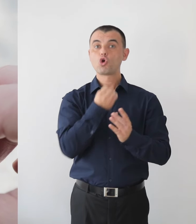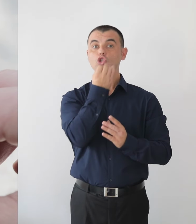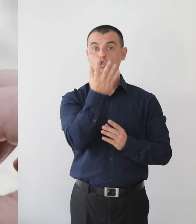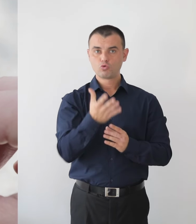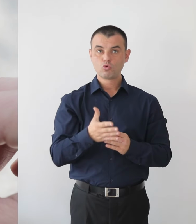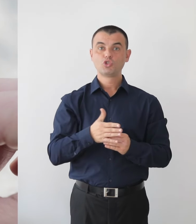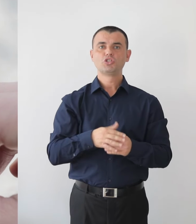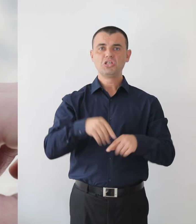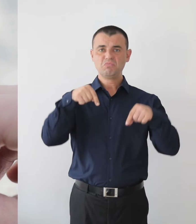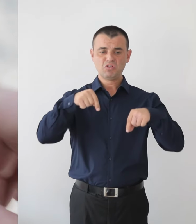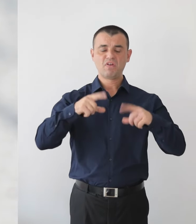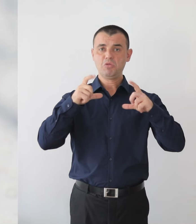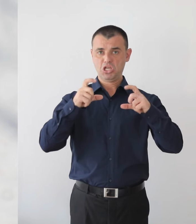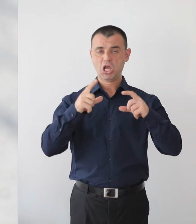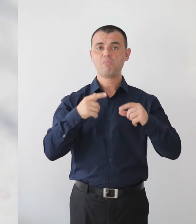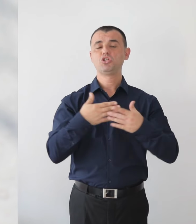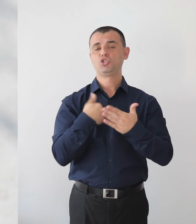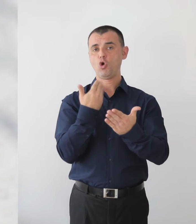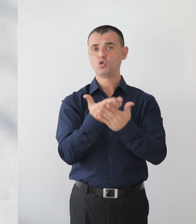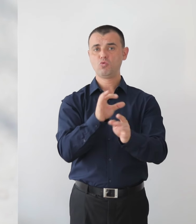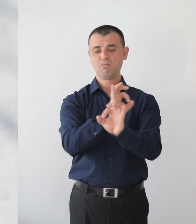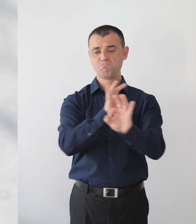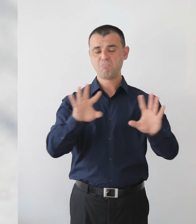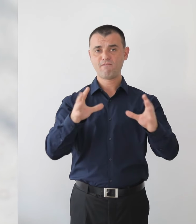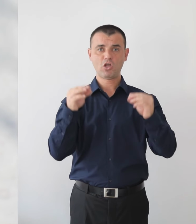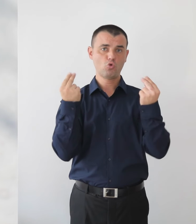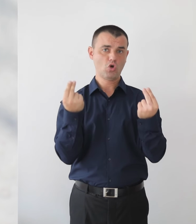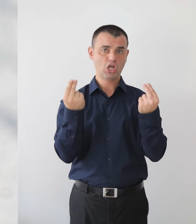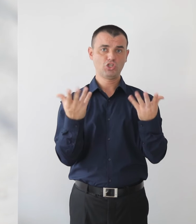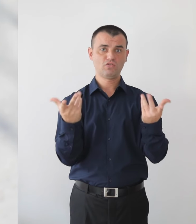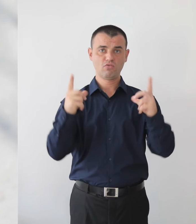Новите огледално-рефлексни камери предоставят добро качество и резултати в следните случаи: